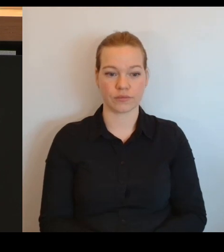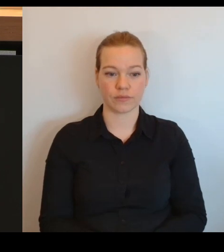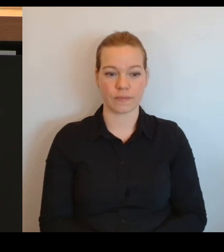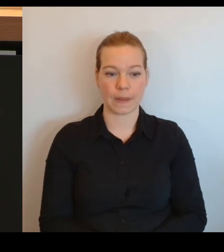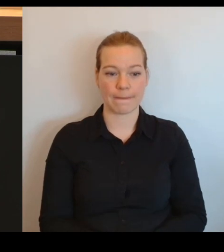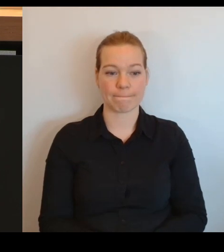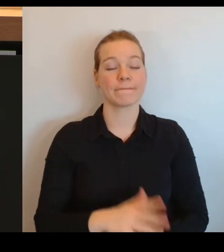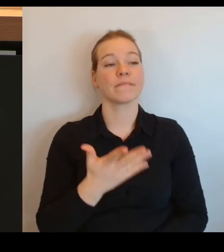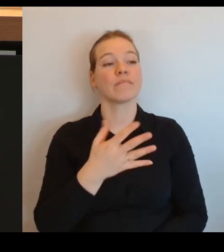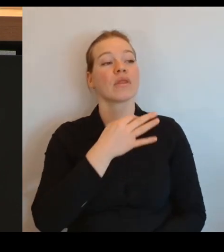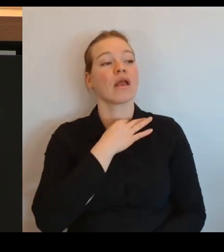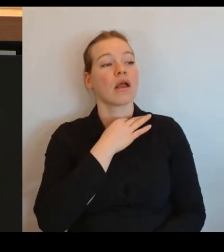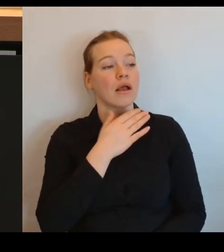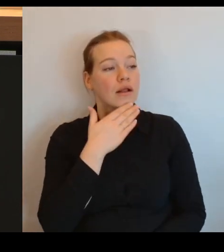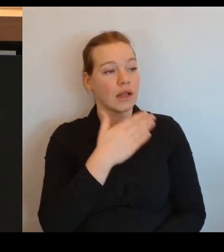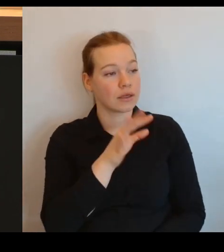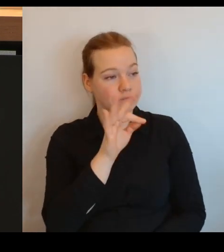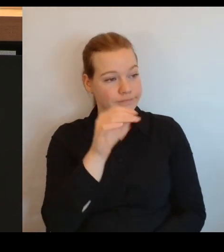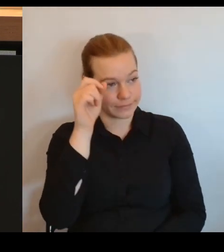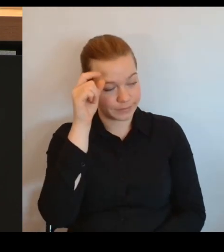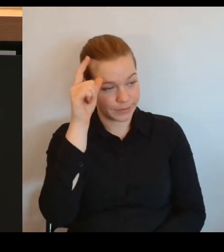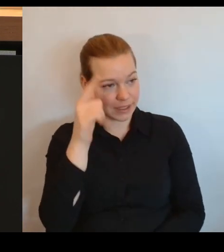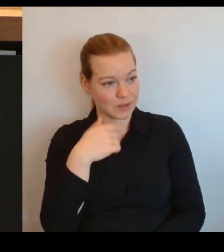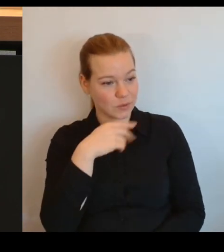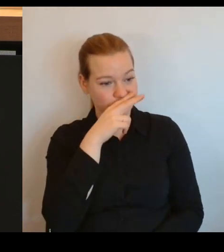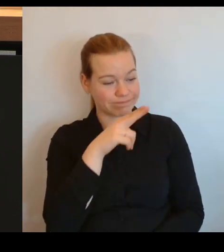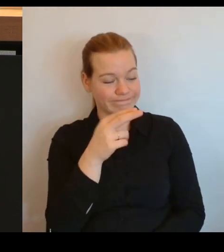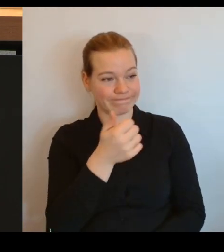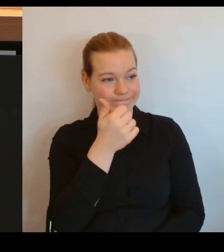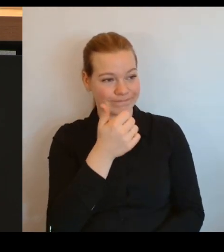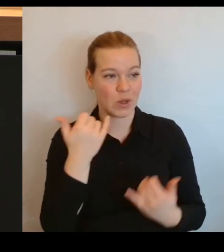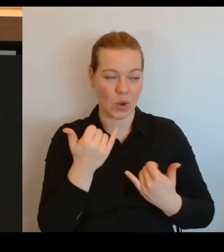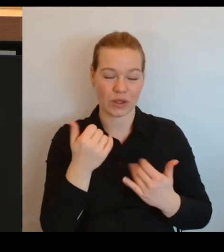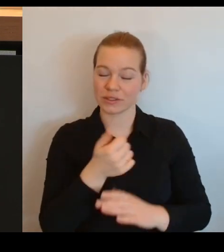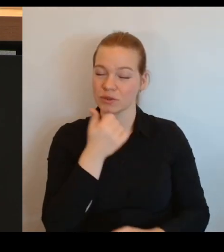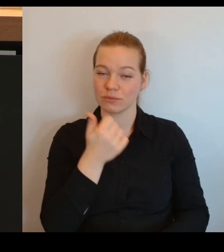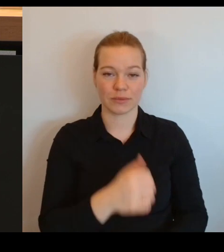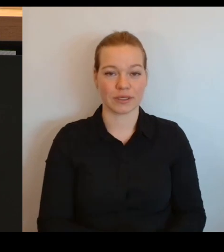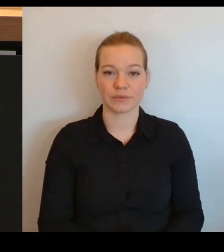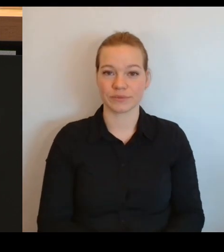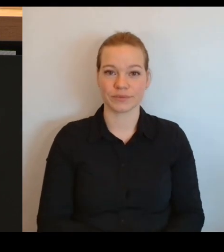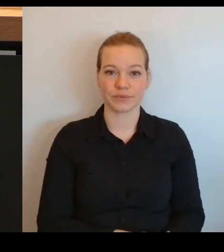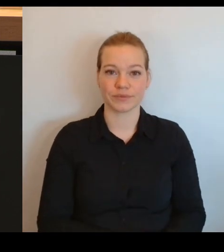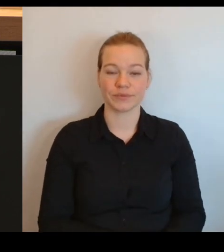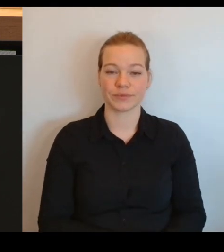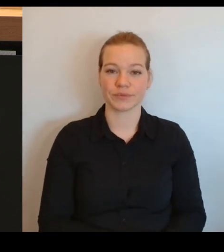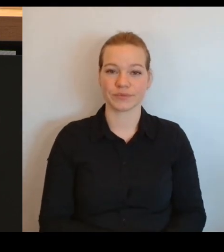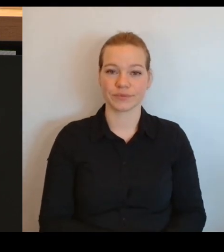Ja, meine Damen und Herren, ein gutes Miteinander versprechen Sie.